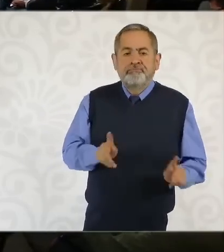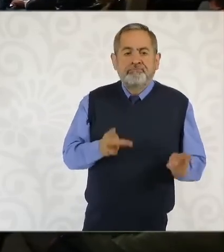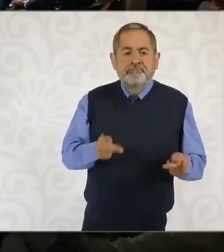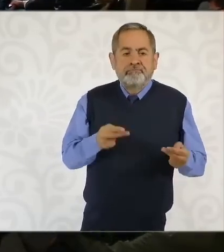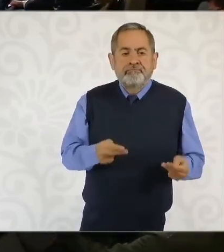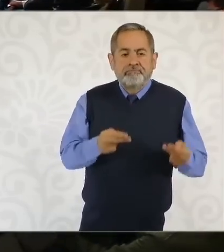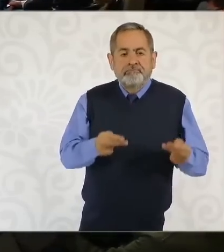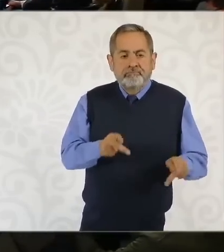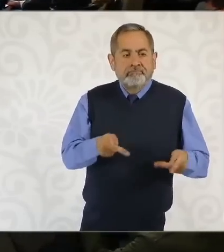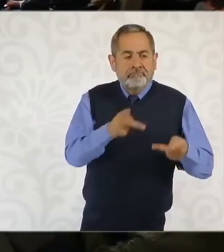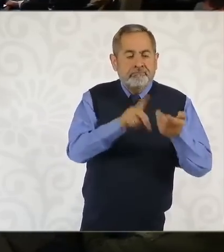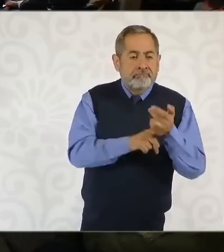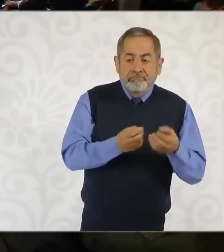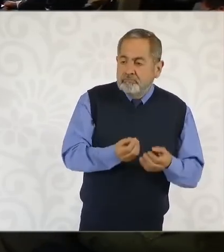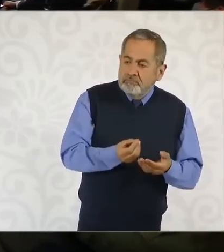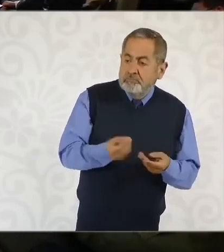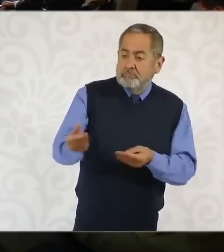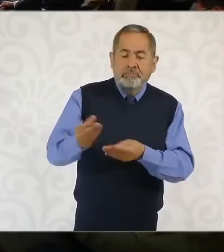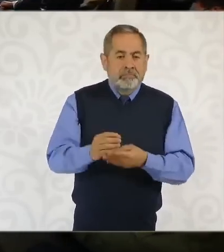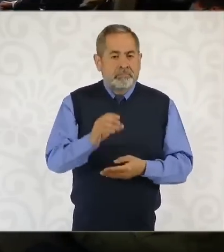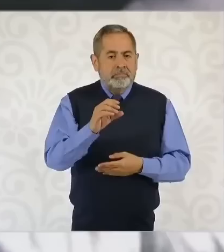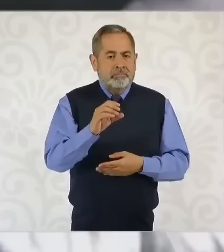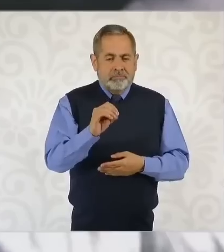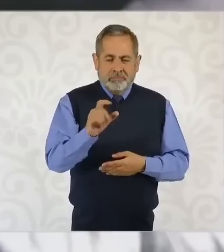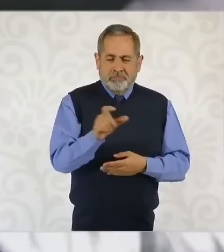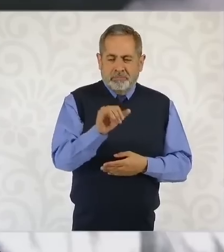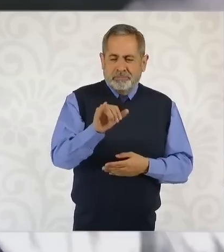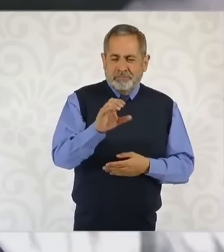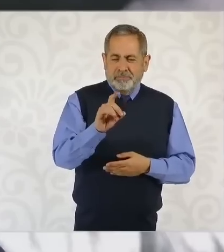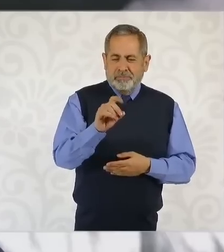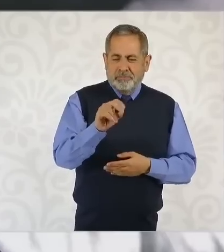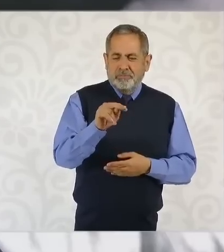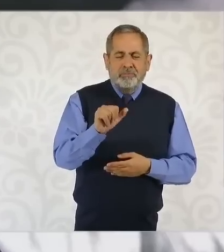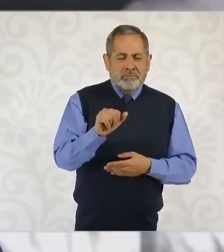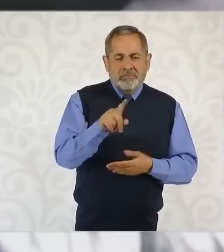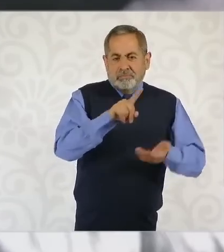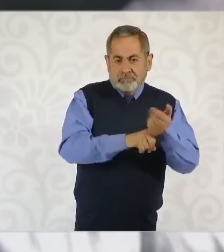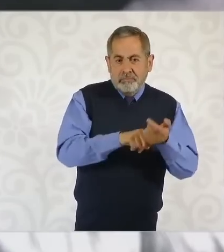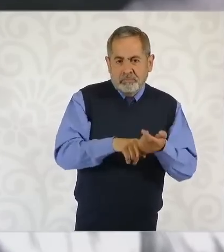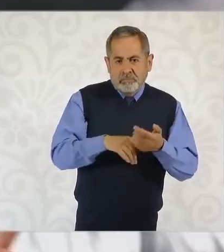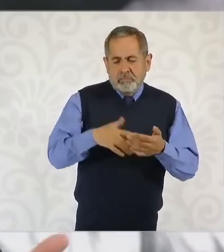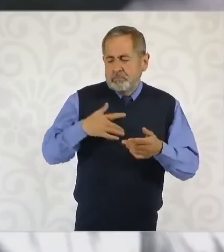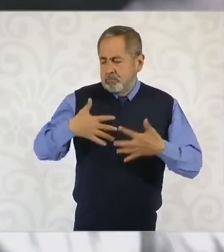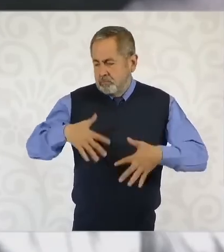daban en los el el el oxic contín o el oxicodona te quitaba el dolor pero te generaba una profunda